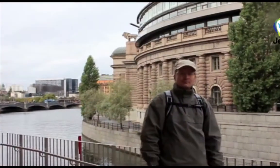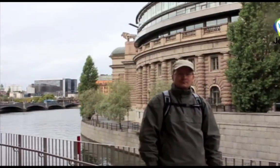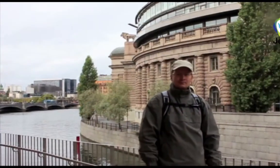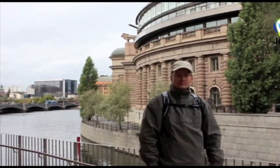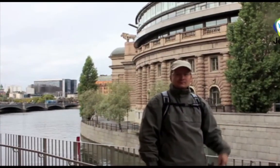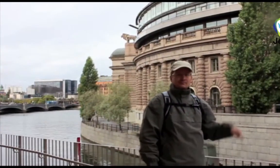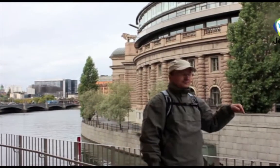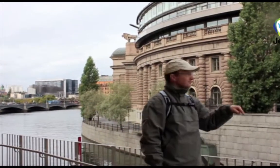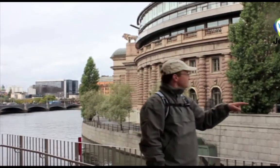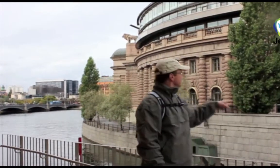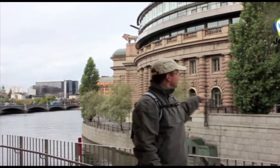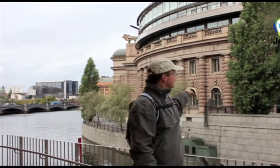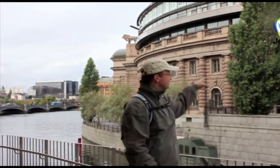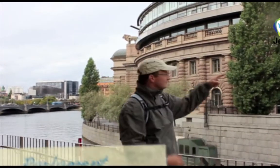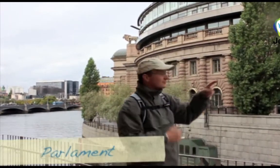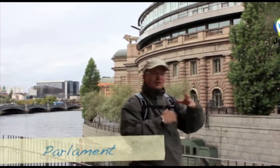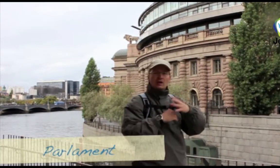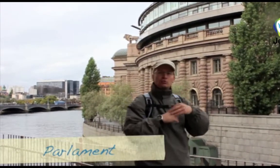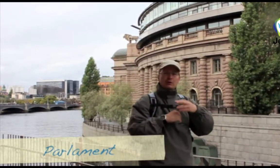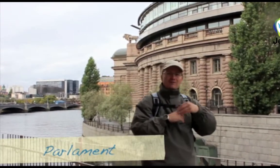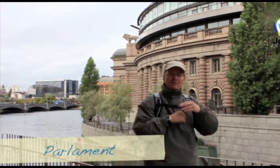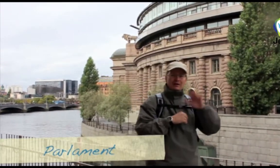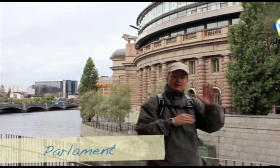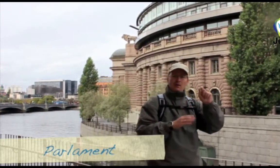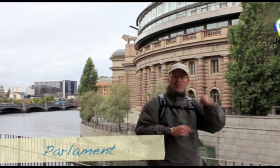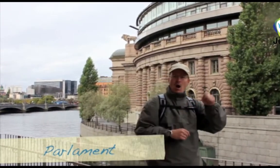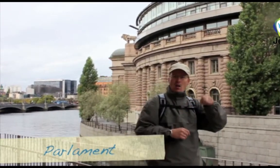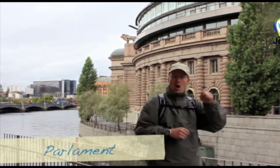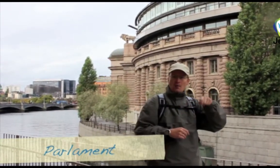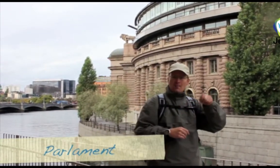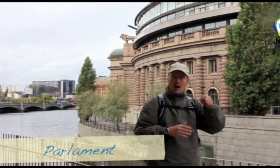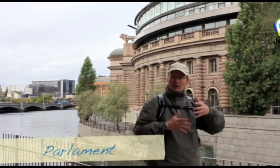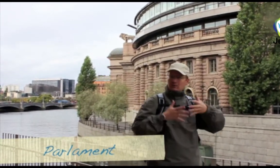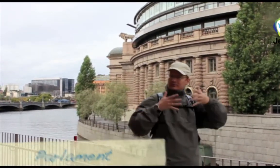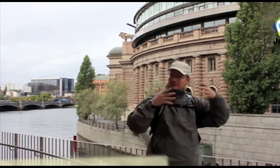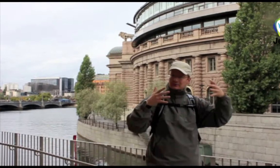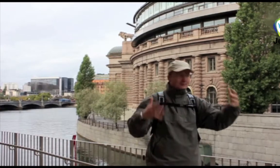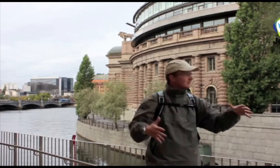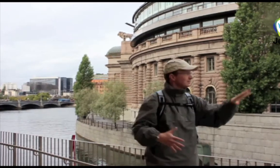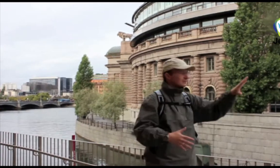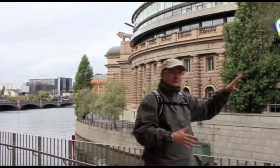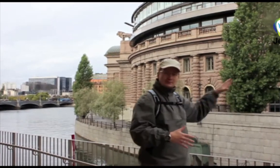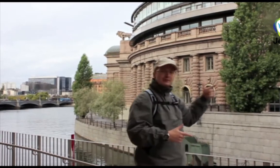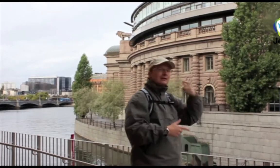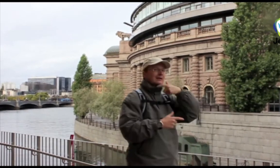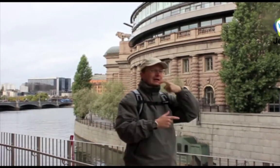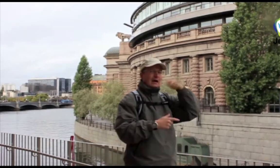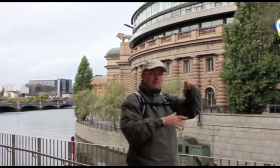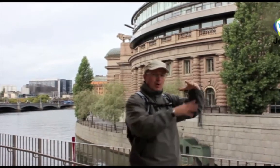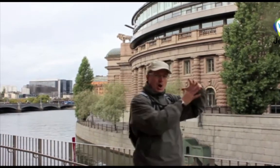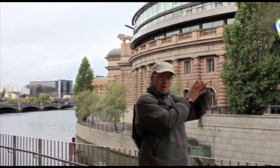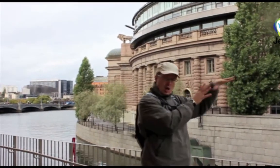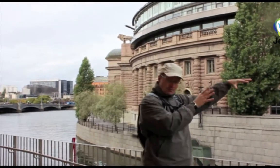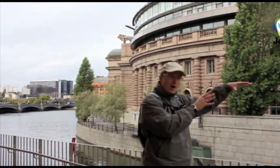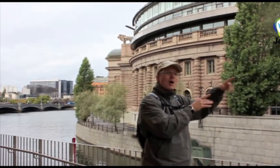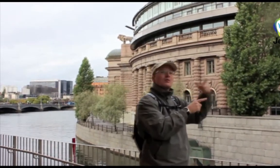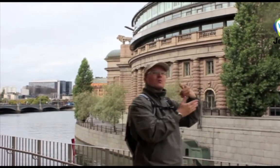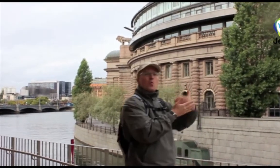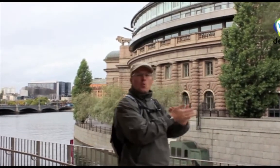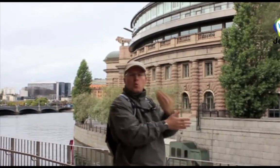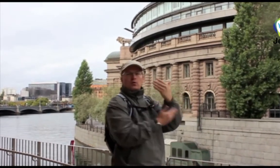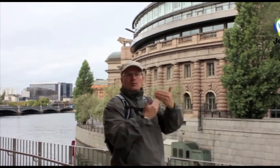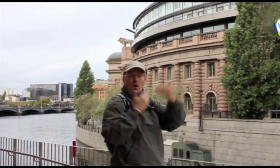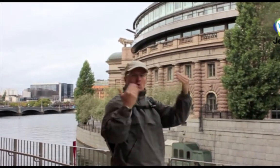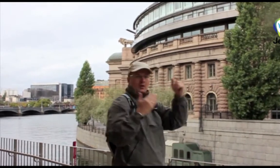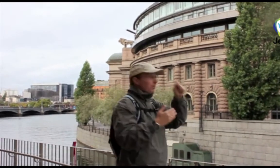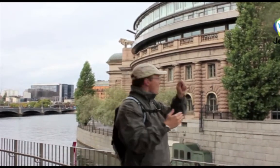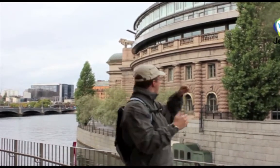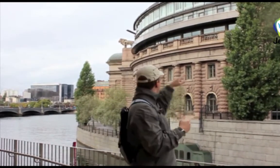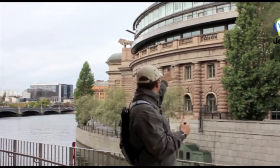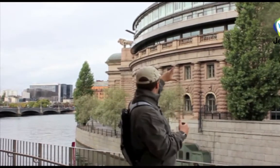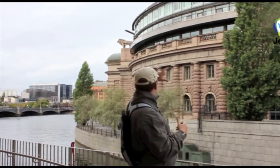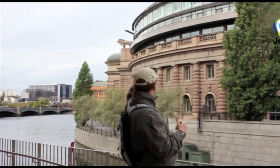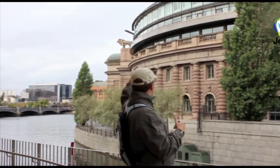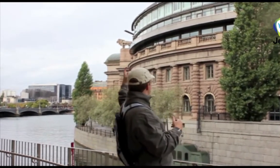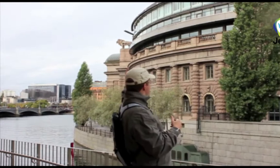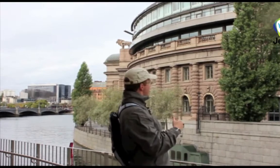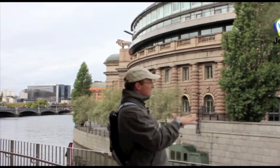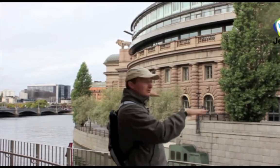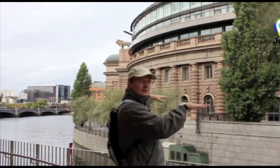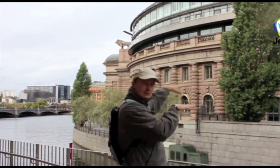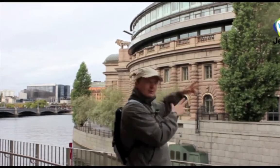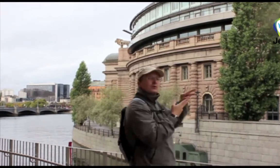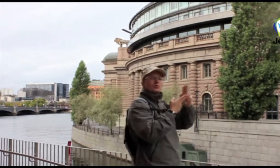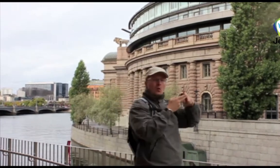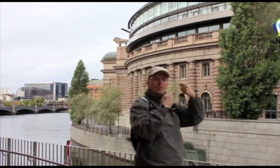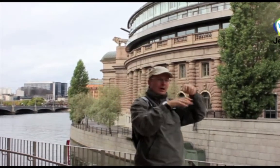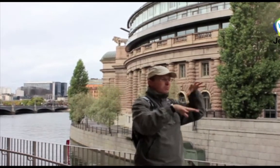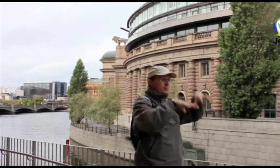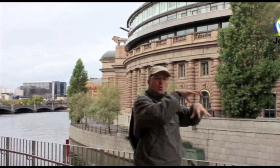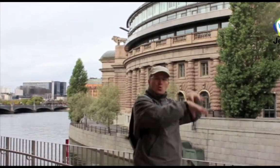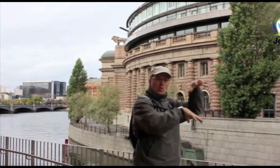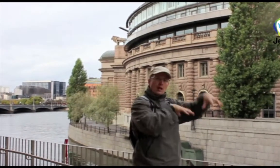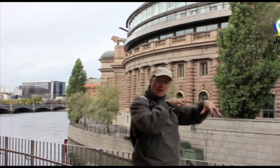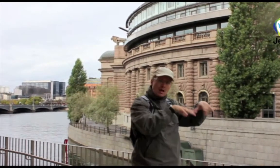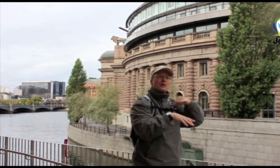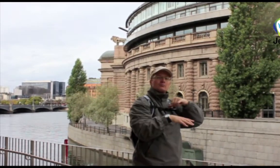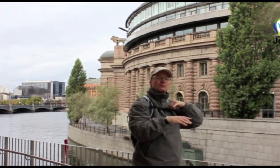Ez itt a svéd parlament. Ott a régi, itt a modern parlament, több épülettel együtt.